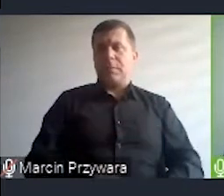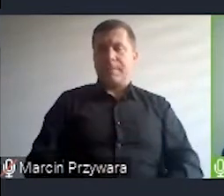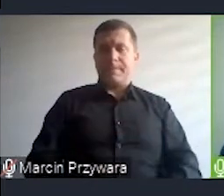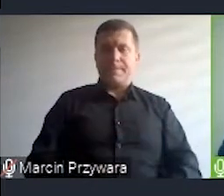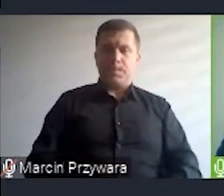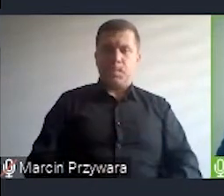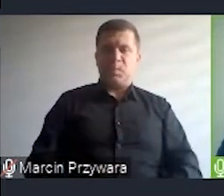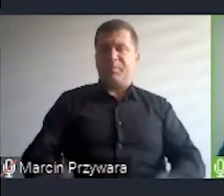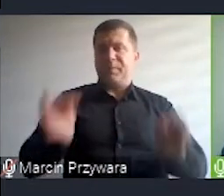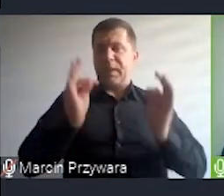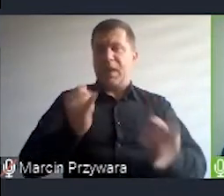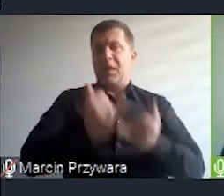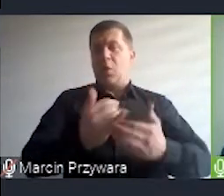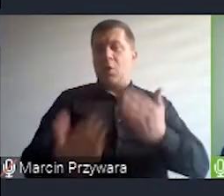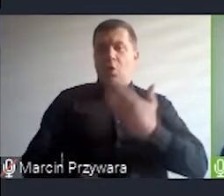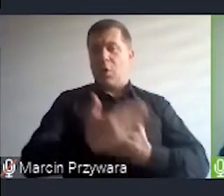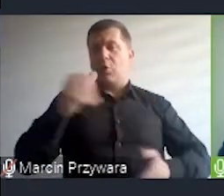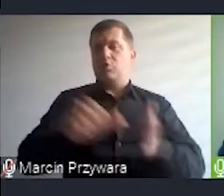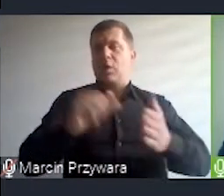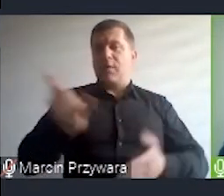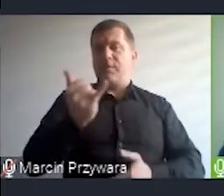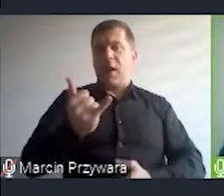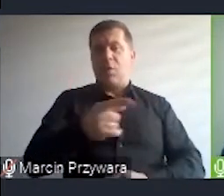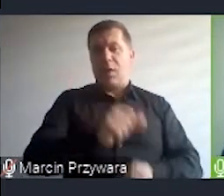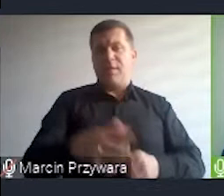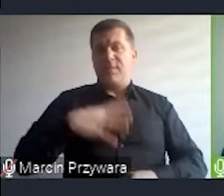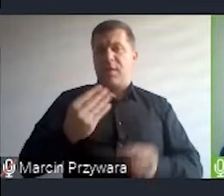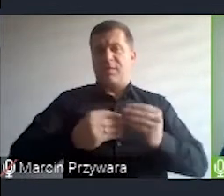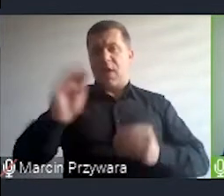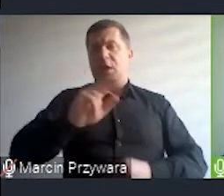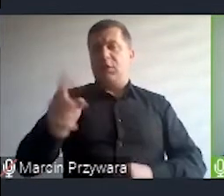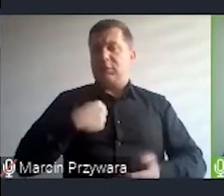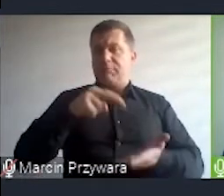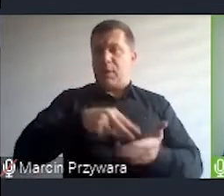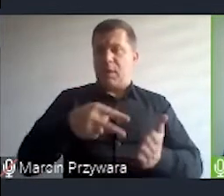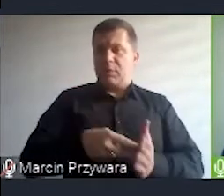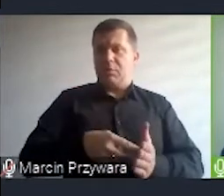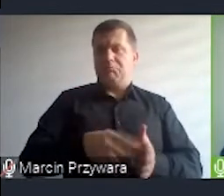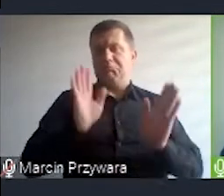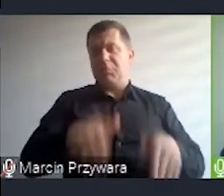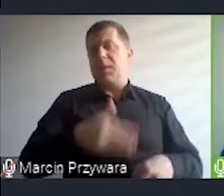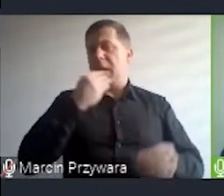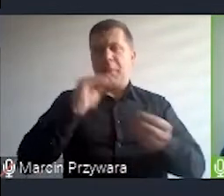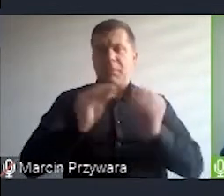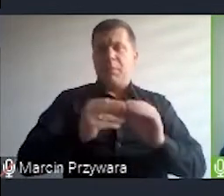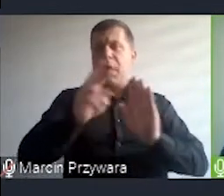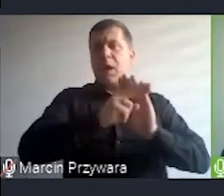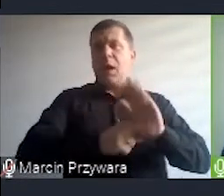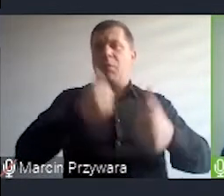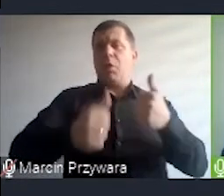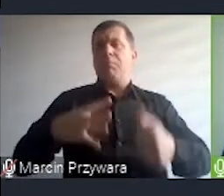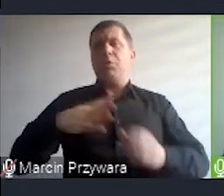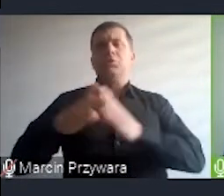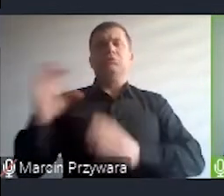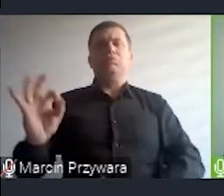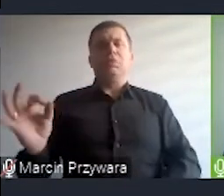I teraz, jeśli się okaże, że środki trwałe sa warte więcej niż zakładałem – to nie ma problemu bo w regulaminie konkursu było 10 %.